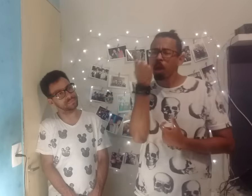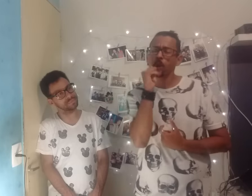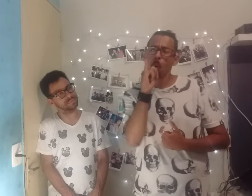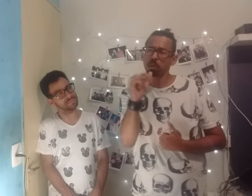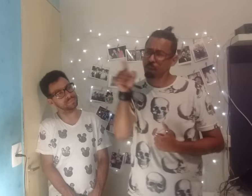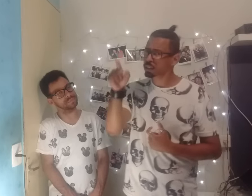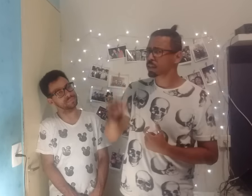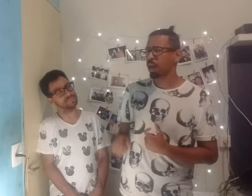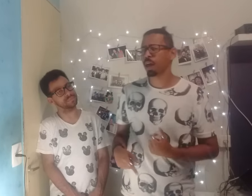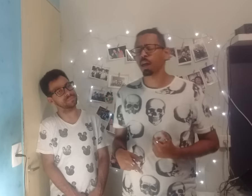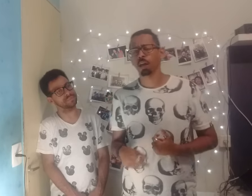um conta você